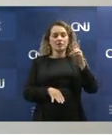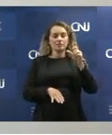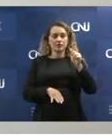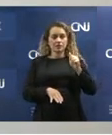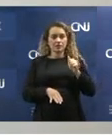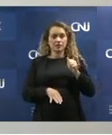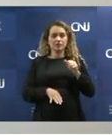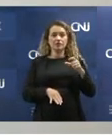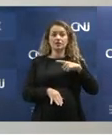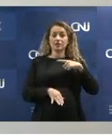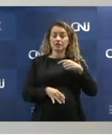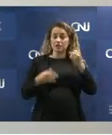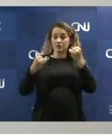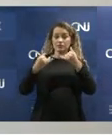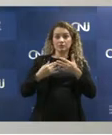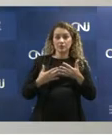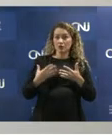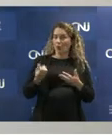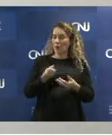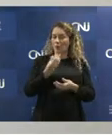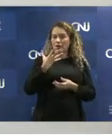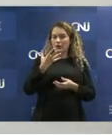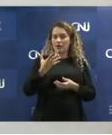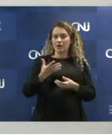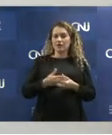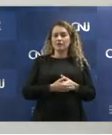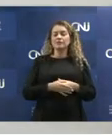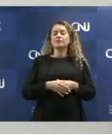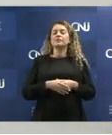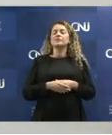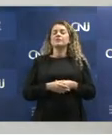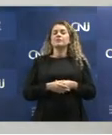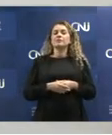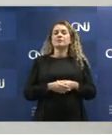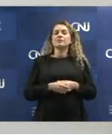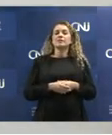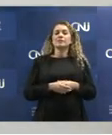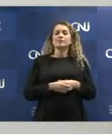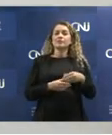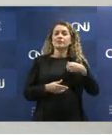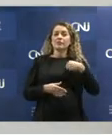que fez uma sustentação oral brilhante. Sou Maurício Vieira, falo em nome da defesa